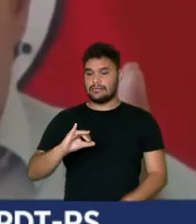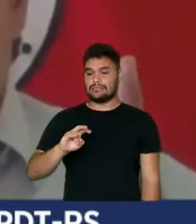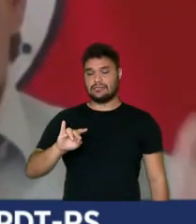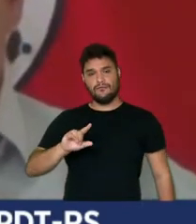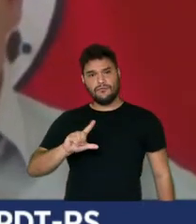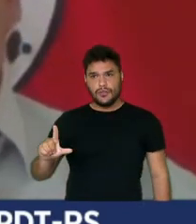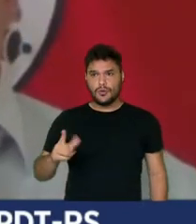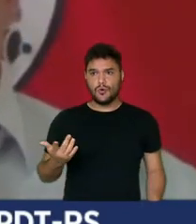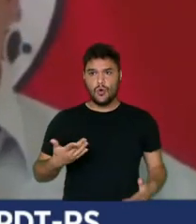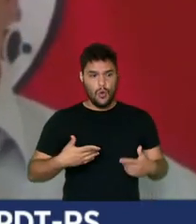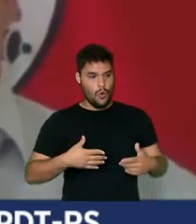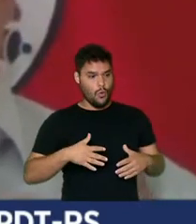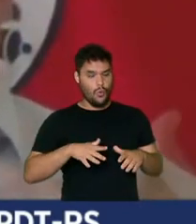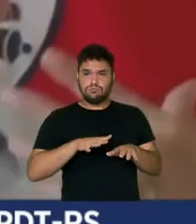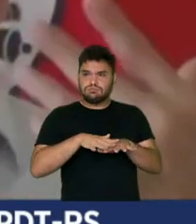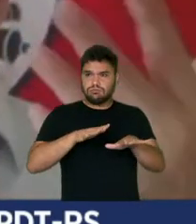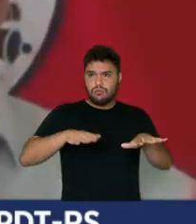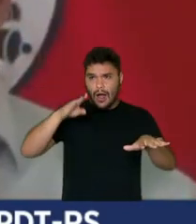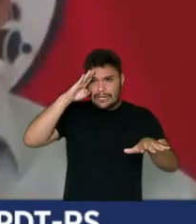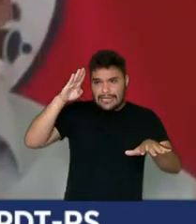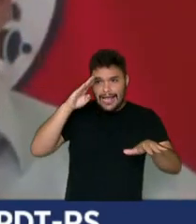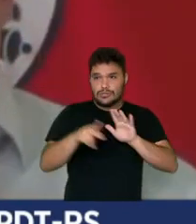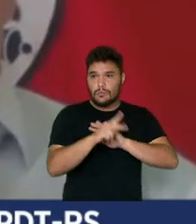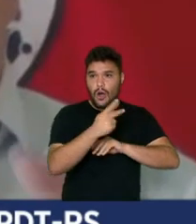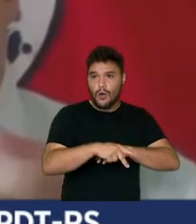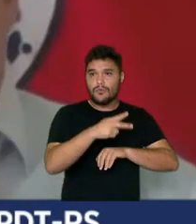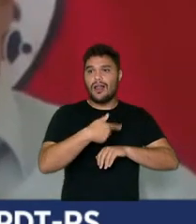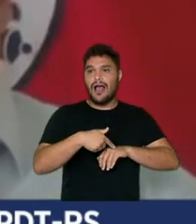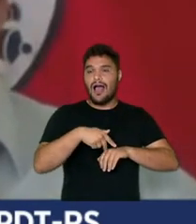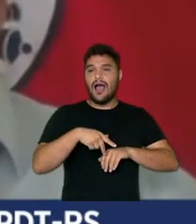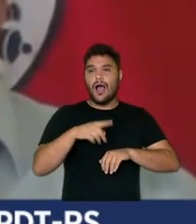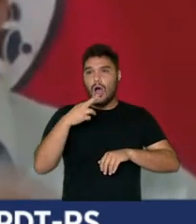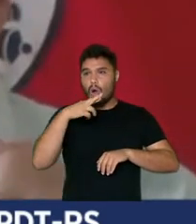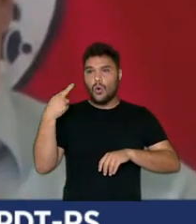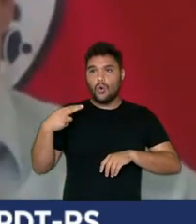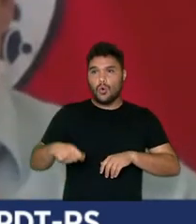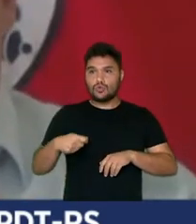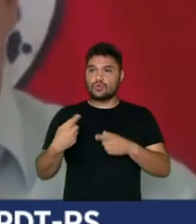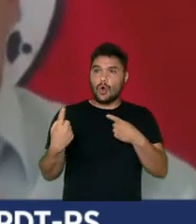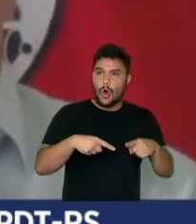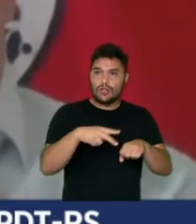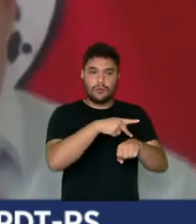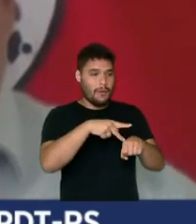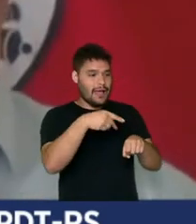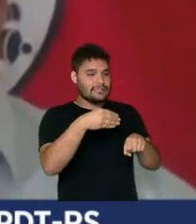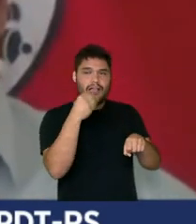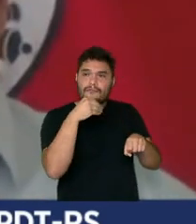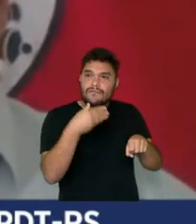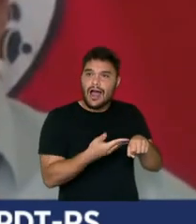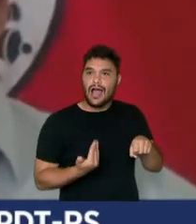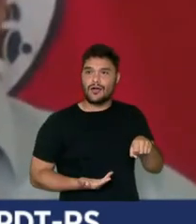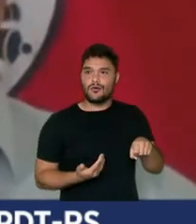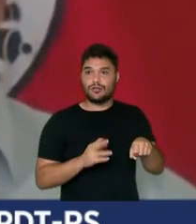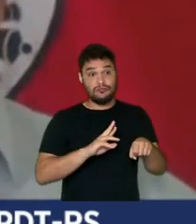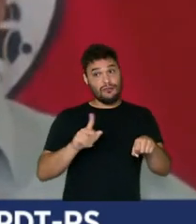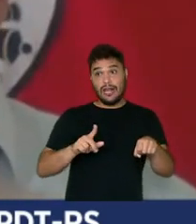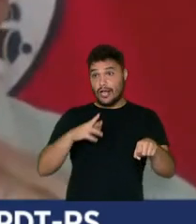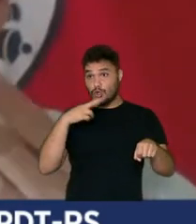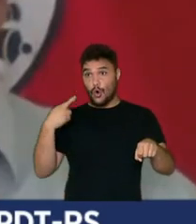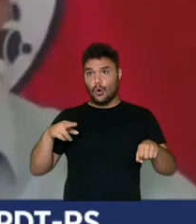ESTÁ DIZIMANDO A POPULAÇÃO CIVIL, O EXÉRCITO RUSSO CONTRA UMA NAÇÃO INDEPENDENTE SÓ PORQUE É MAIS FRÁGIL, NÃO TEM PODER BÉLICO COMO A RÚSSIA TEM.